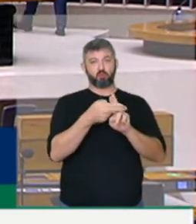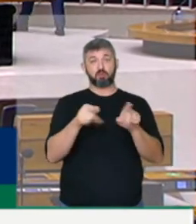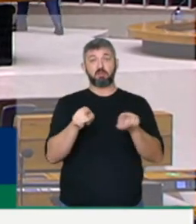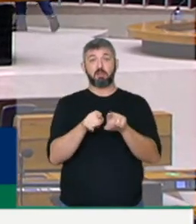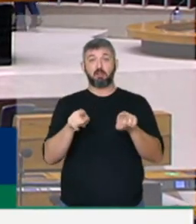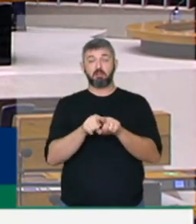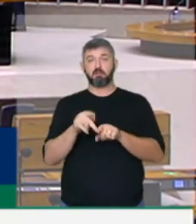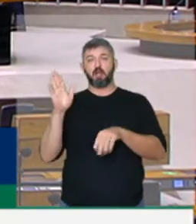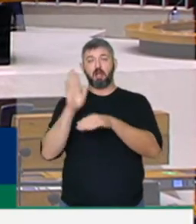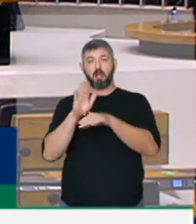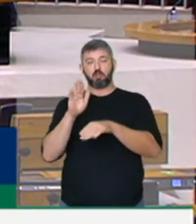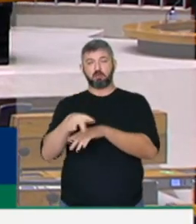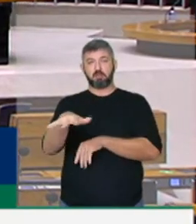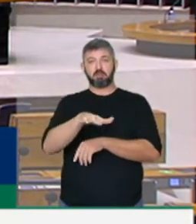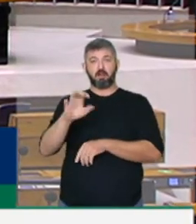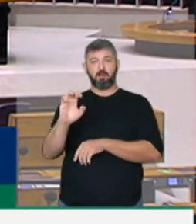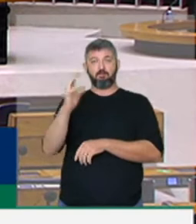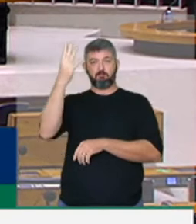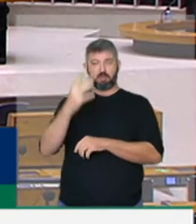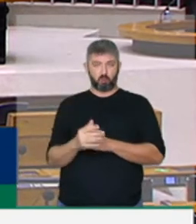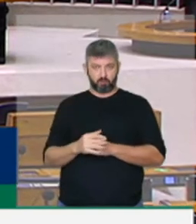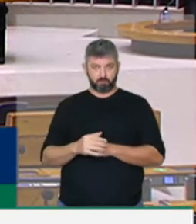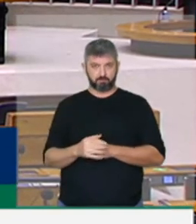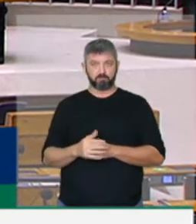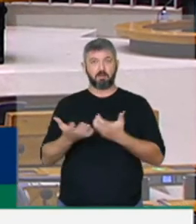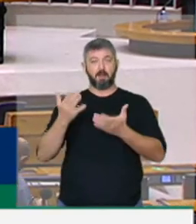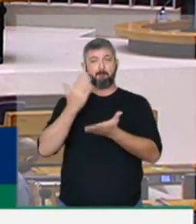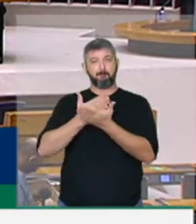DE SOCORRO AO SETOR DE EVENTOS, PROPOSTA PREVÊ PARCELAMENTO DE DÉBITOS DO SETOR DE EVENTOS COM O GOVERNO